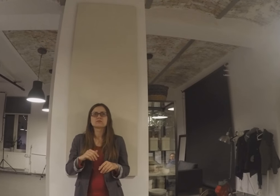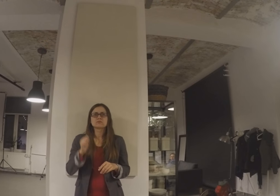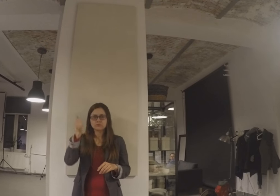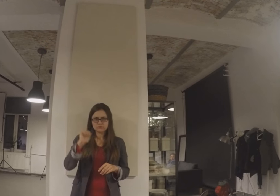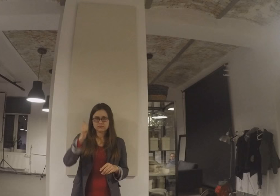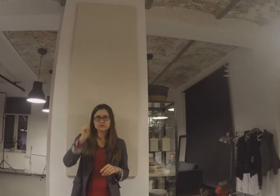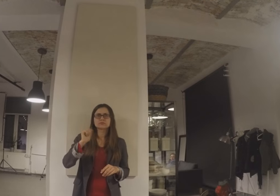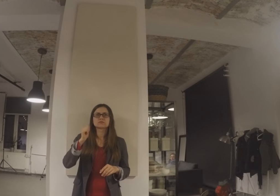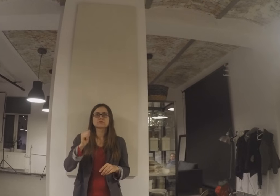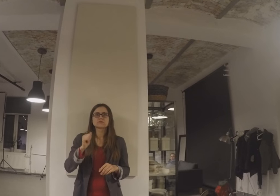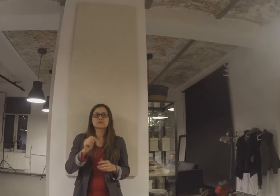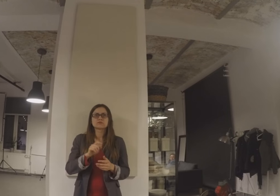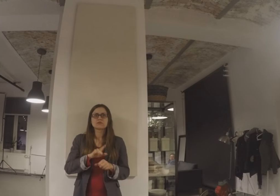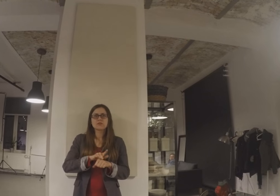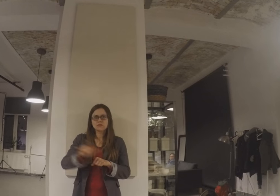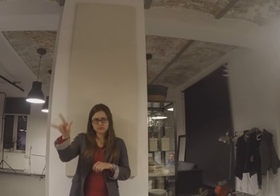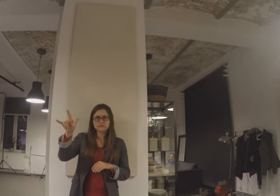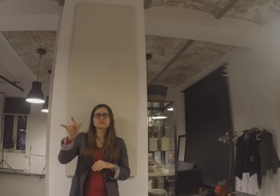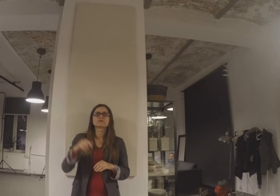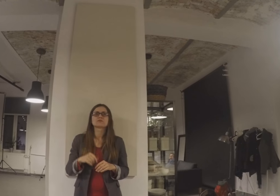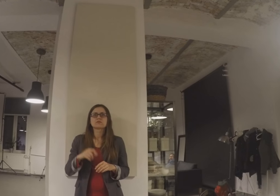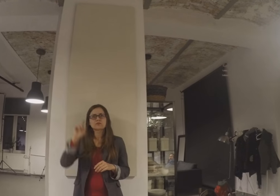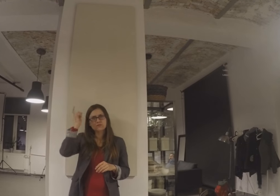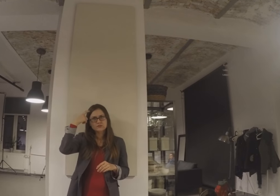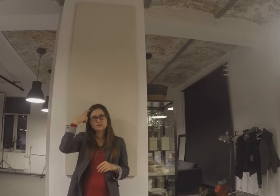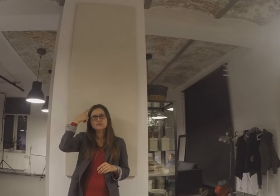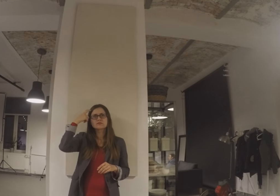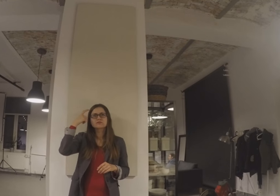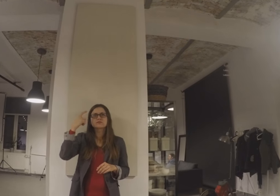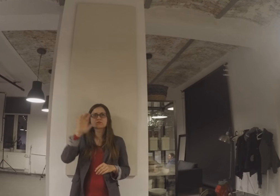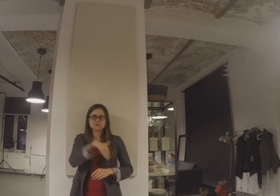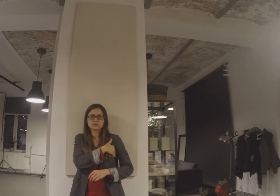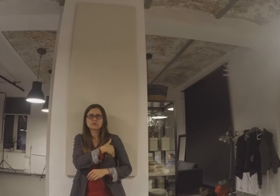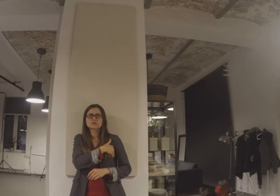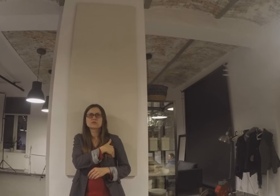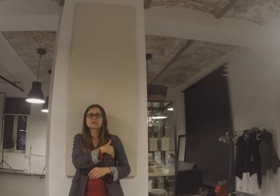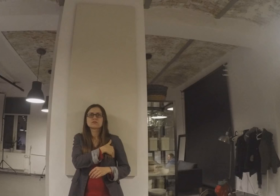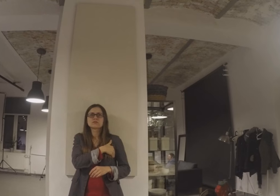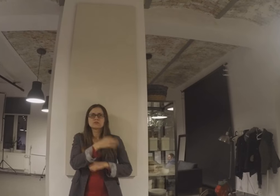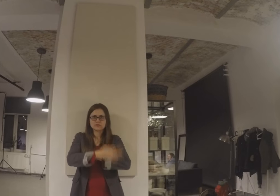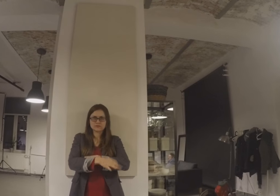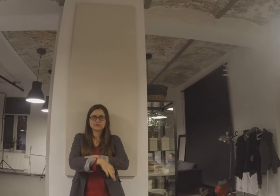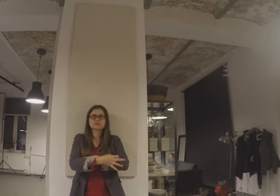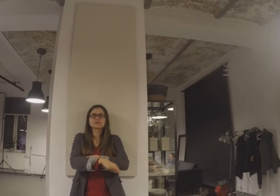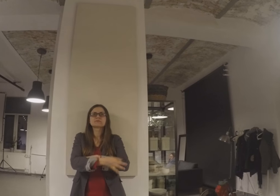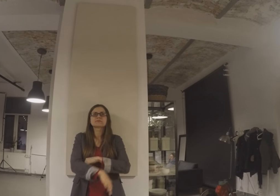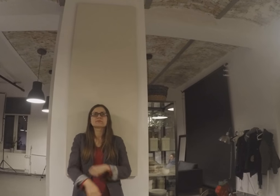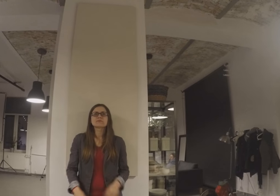Kneipe Flughafen Hauptbahnhof Schule Universität